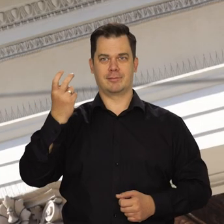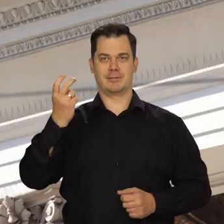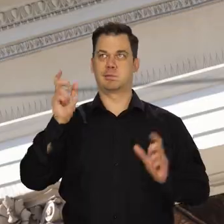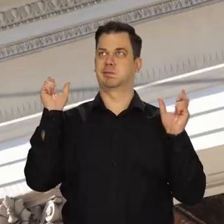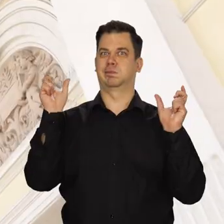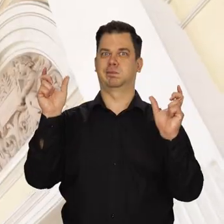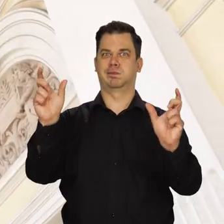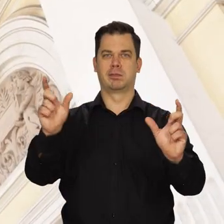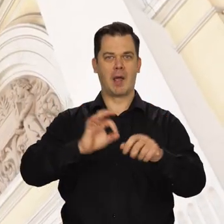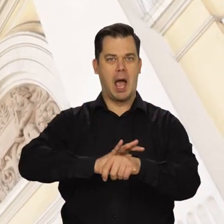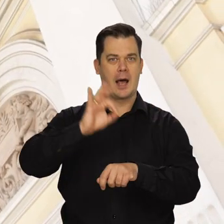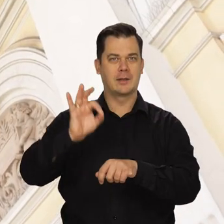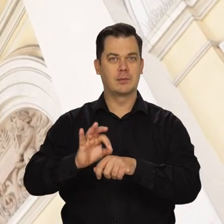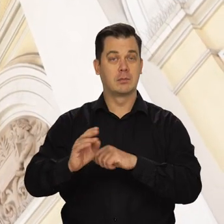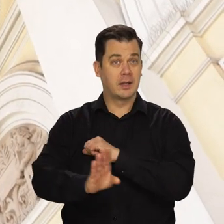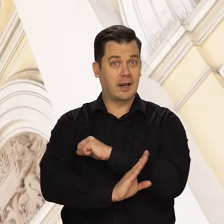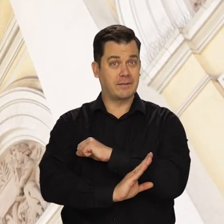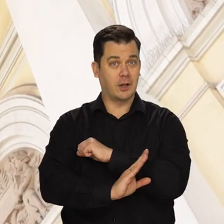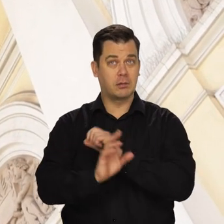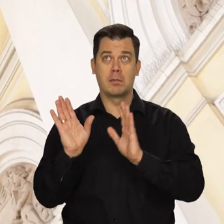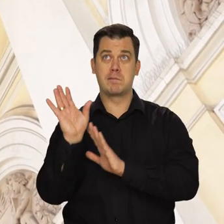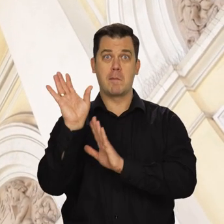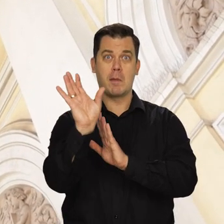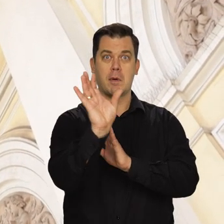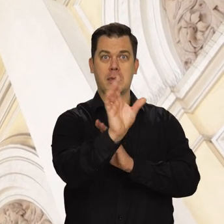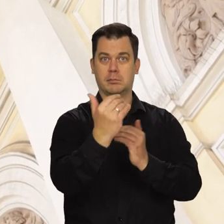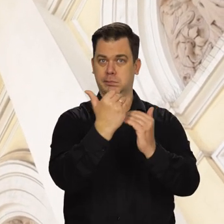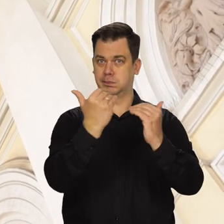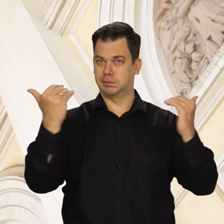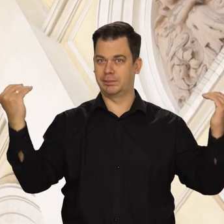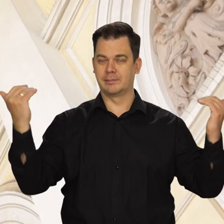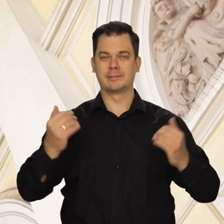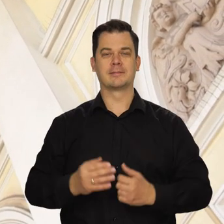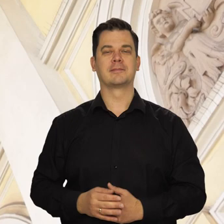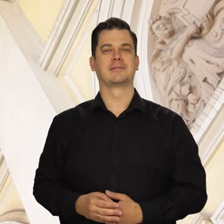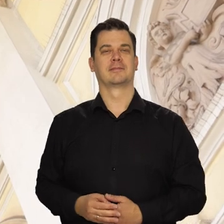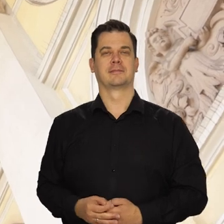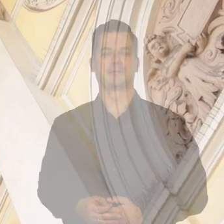znajduje się jeden z ciekawszych elementów architektonicznych – drewniany, kasetonowy strop.